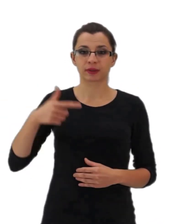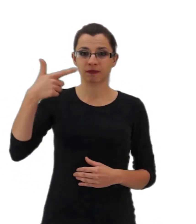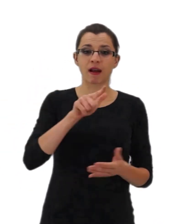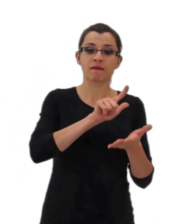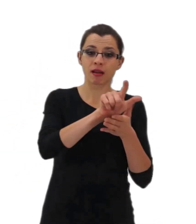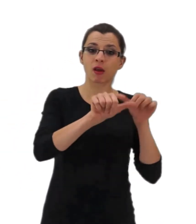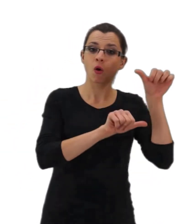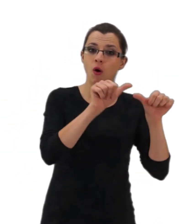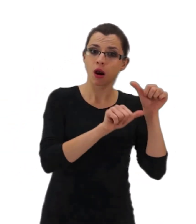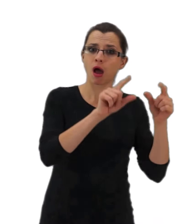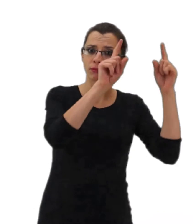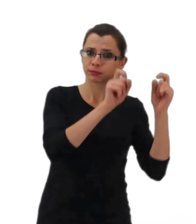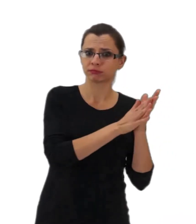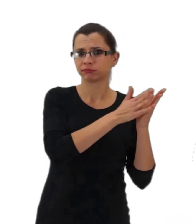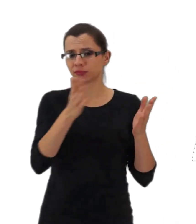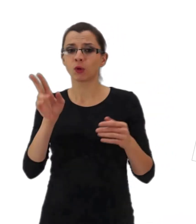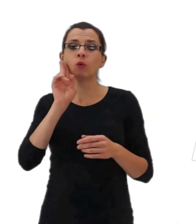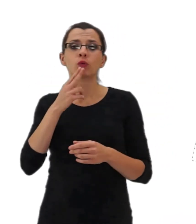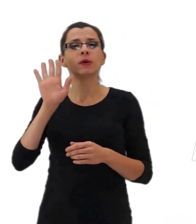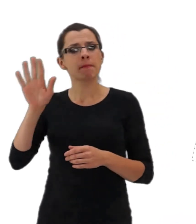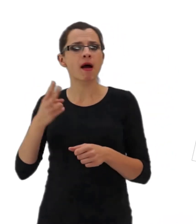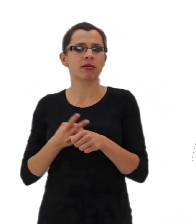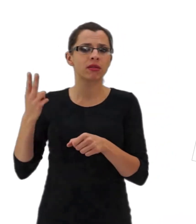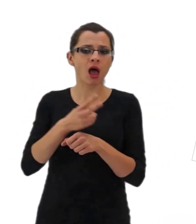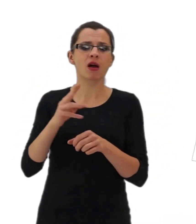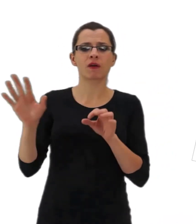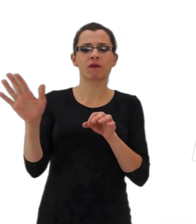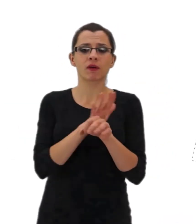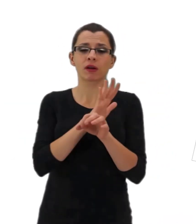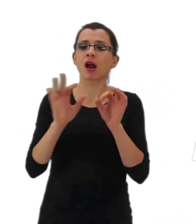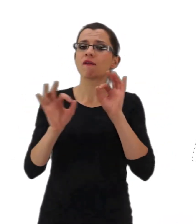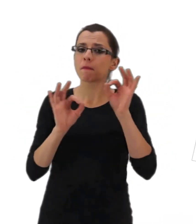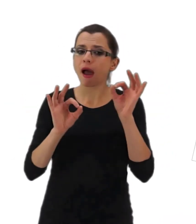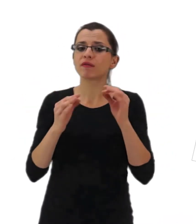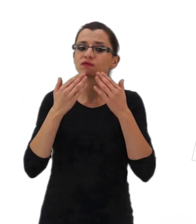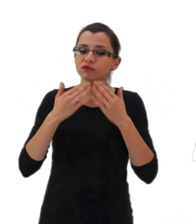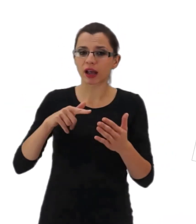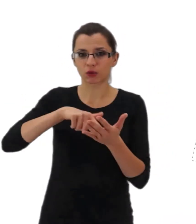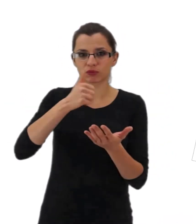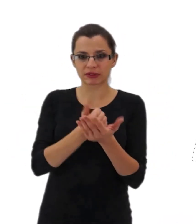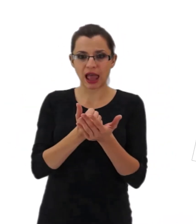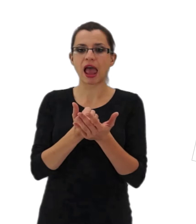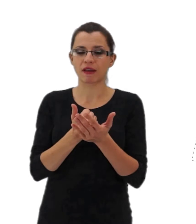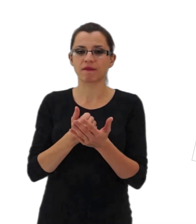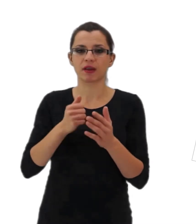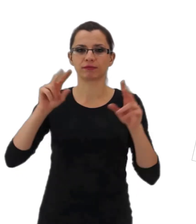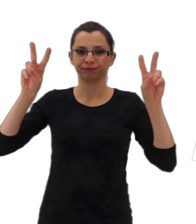Od 2012 roku Głusi mają zagwarantowaną taką możliwość dzięki ustawie